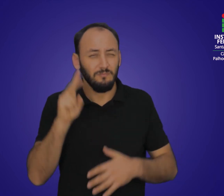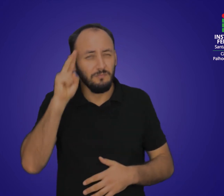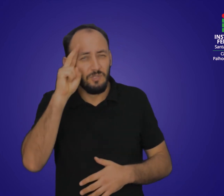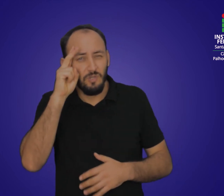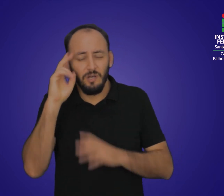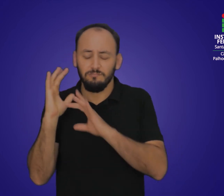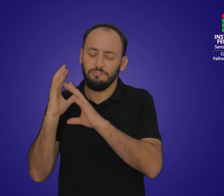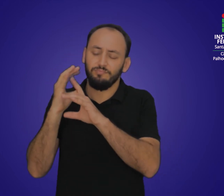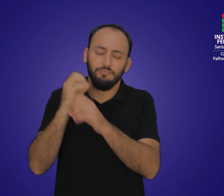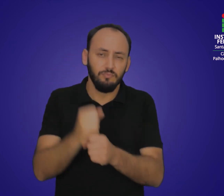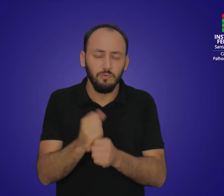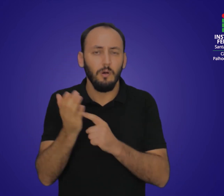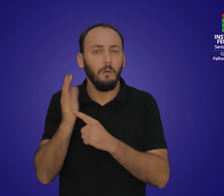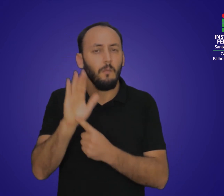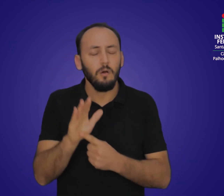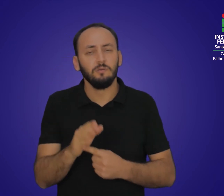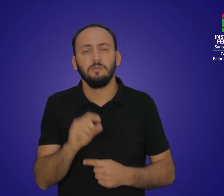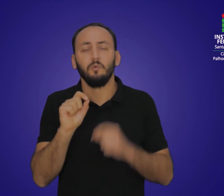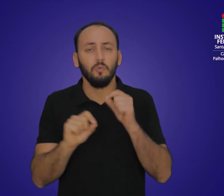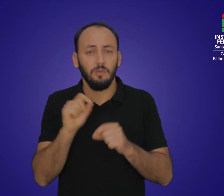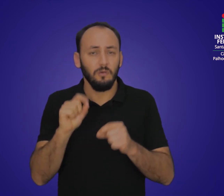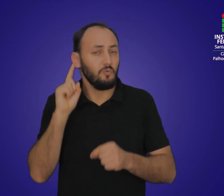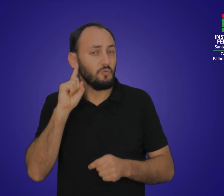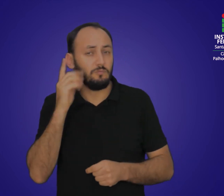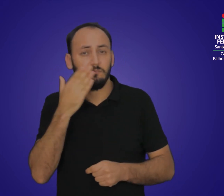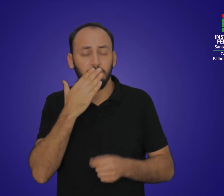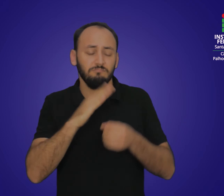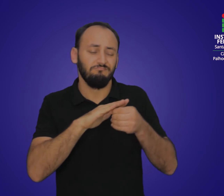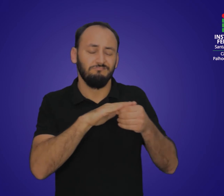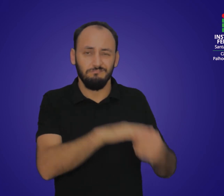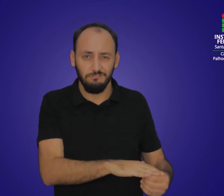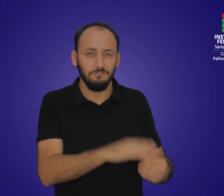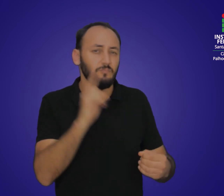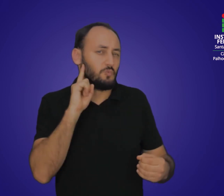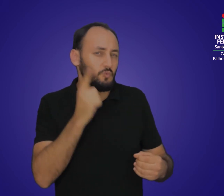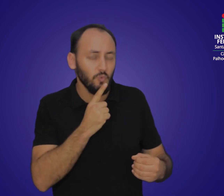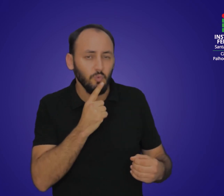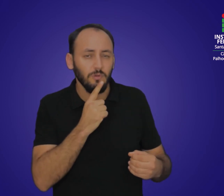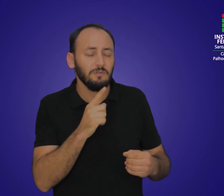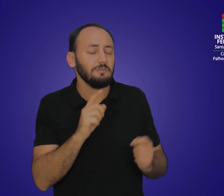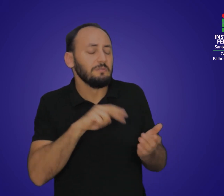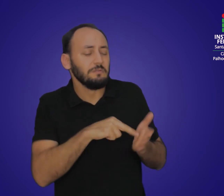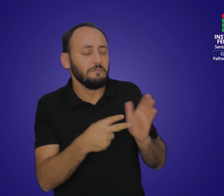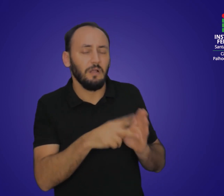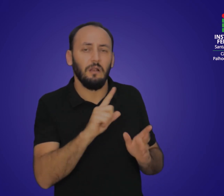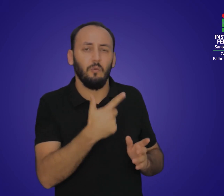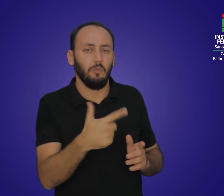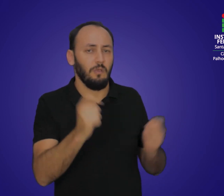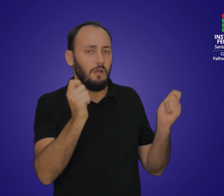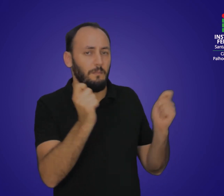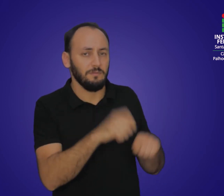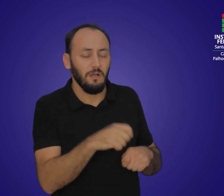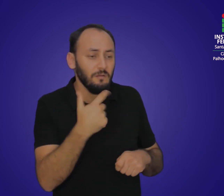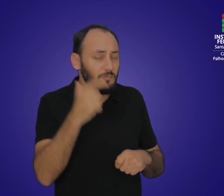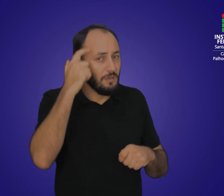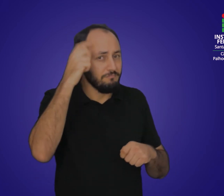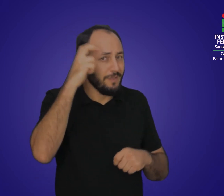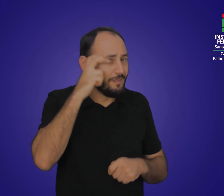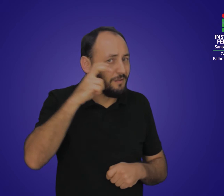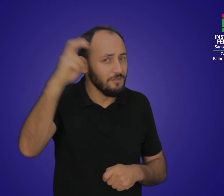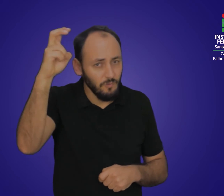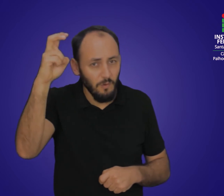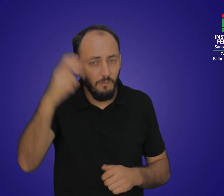Por muitos anos, foi usado para inferiorizar a pessoa surda, remetendo a um sujeito que não teria capacidades intelectuais.